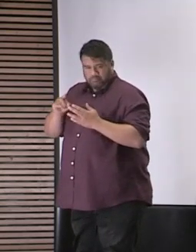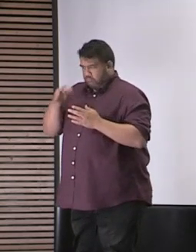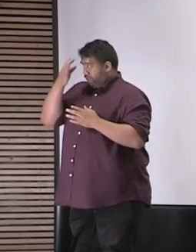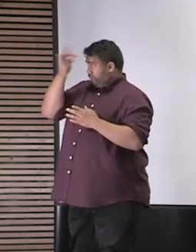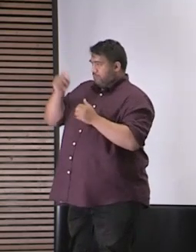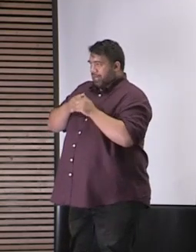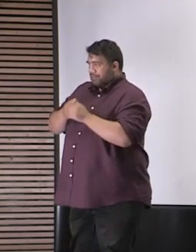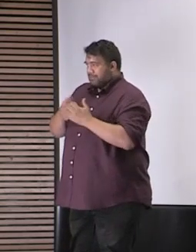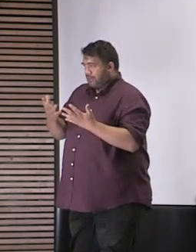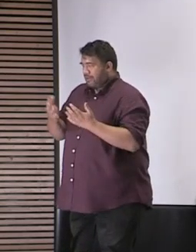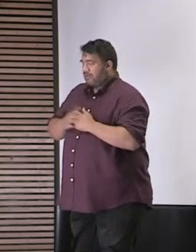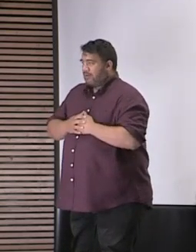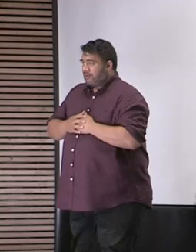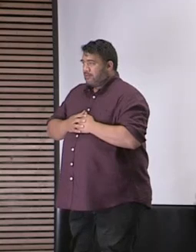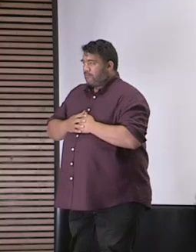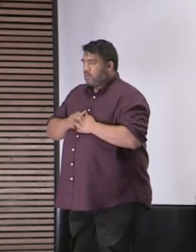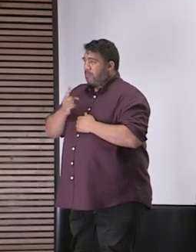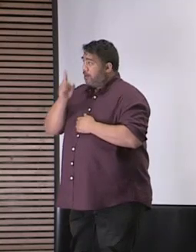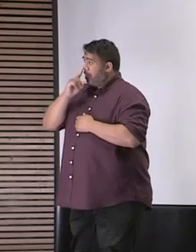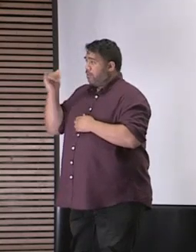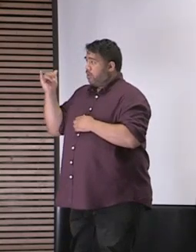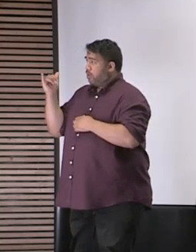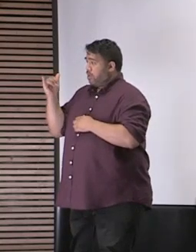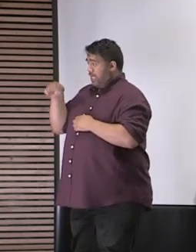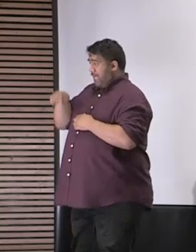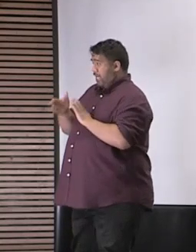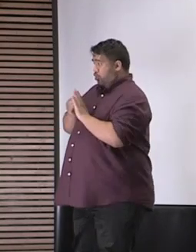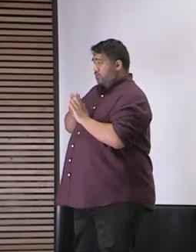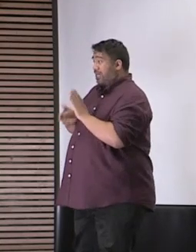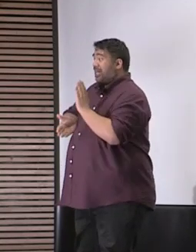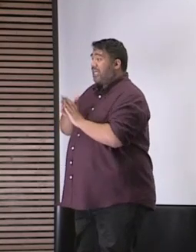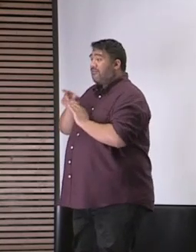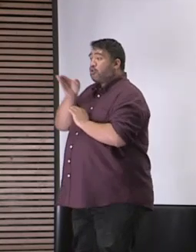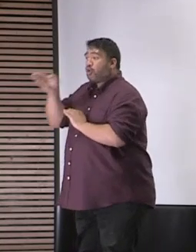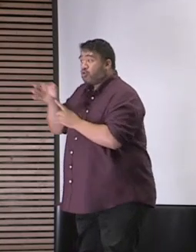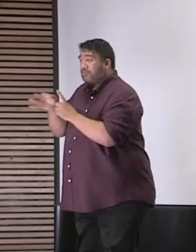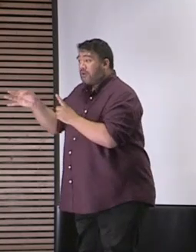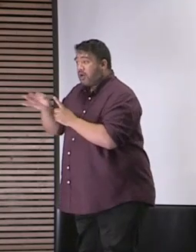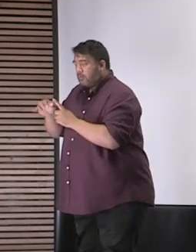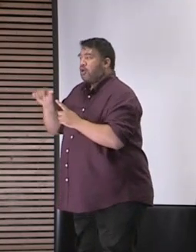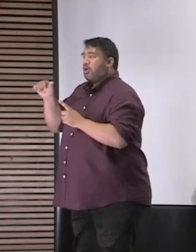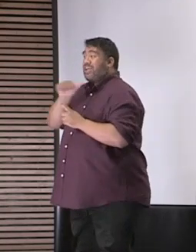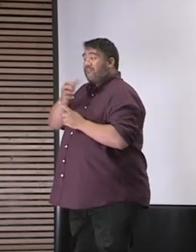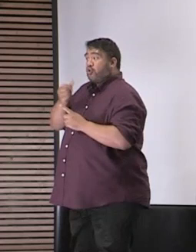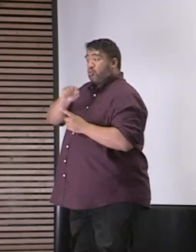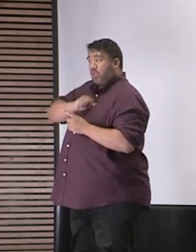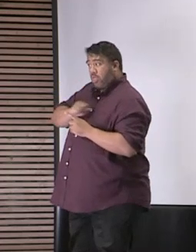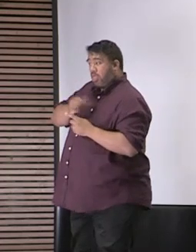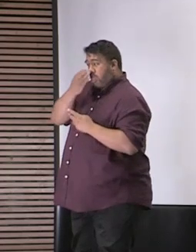¿Confía en que COVID-19 ha